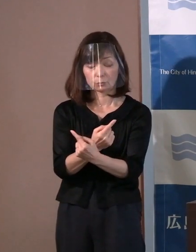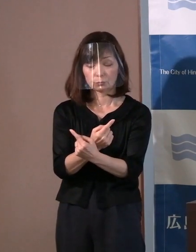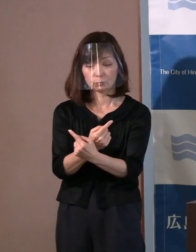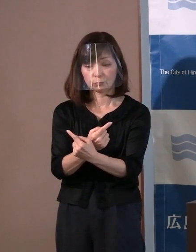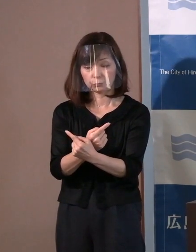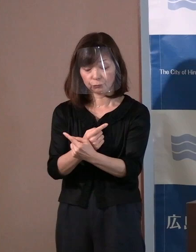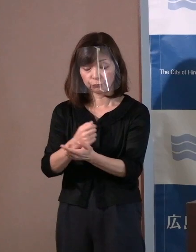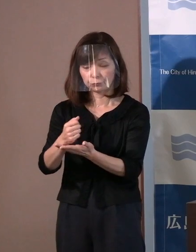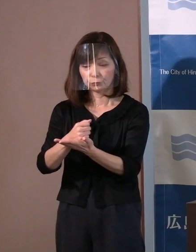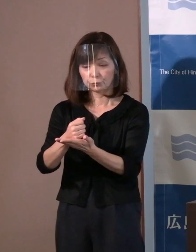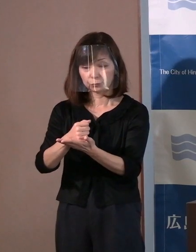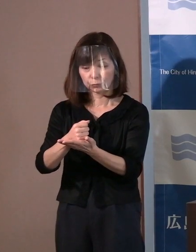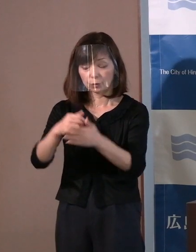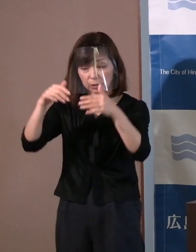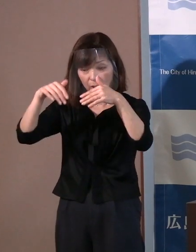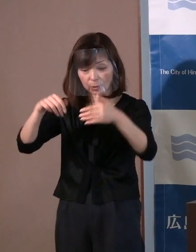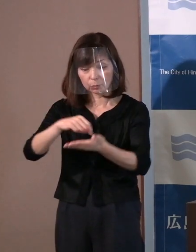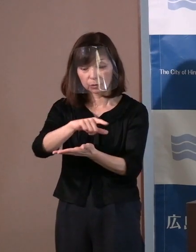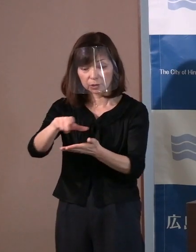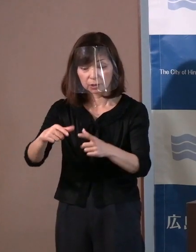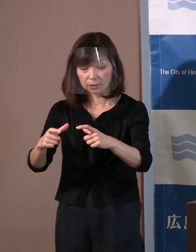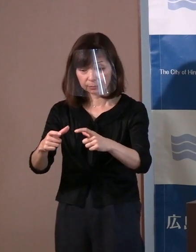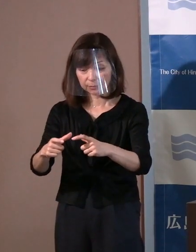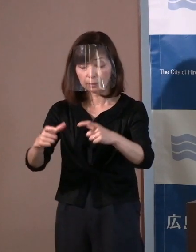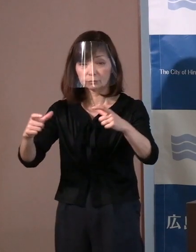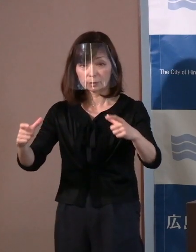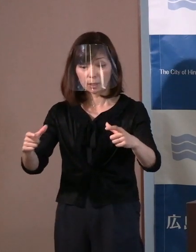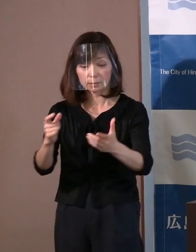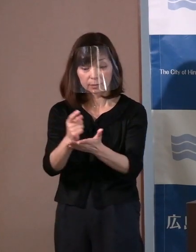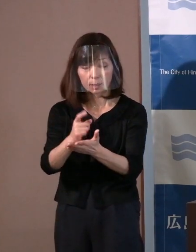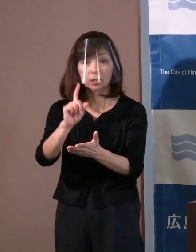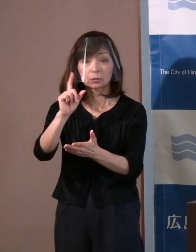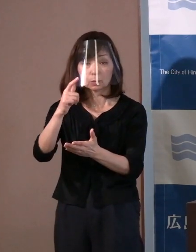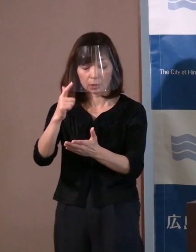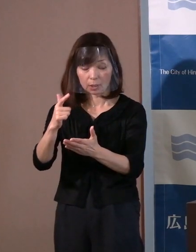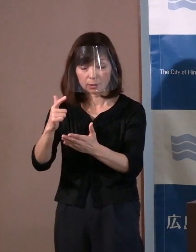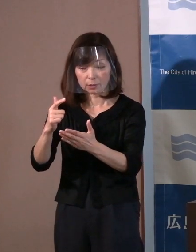こういった雨を受けた方々を 早く救済していくと｡